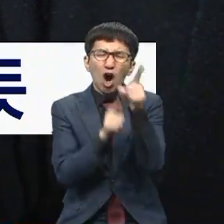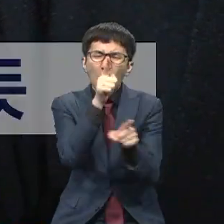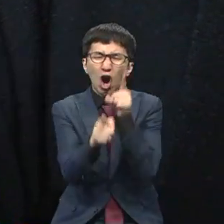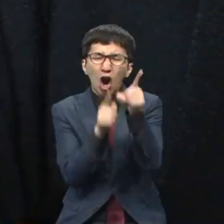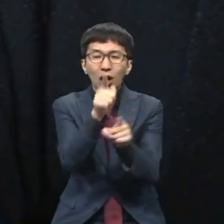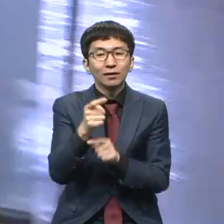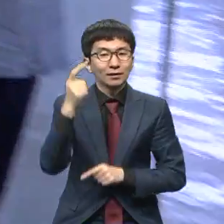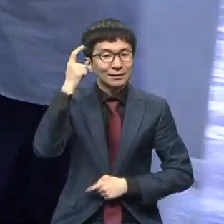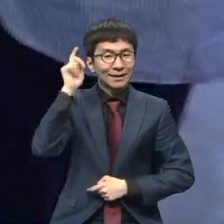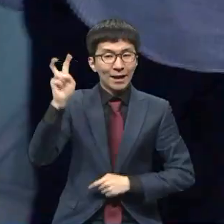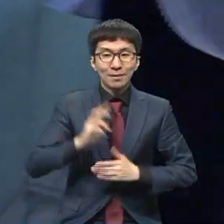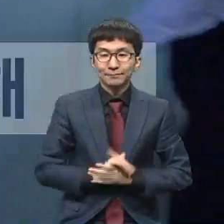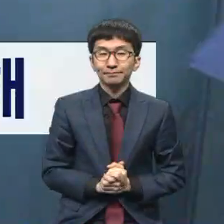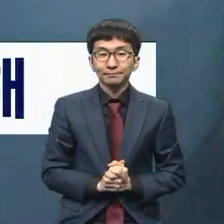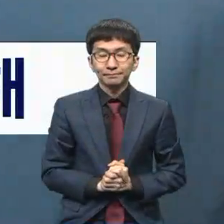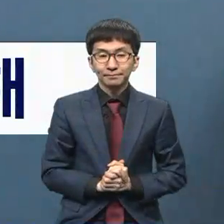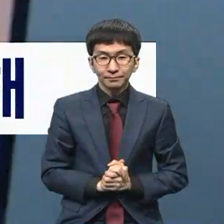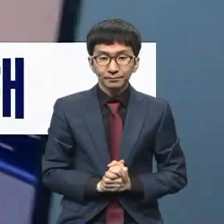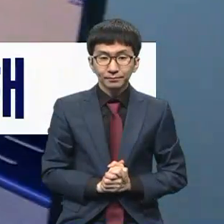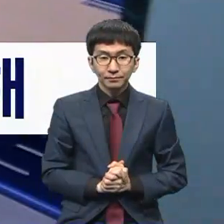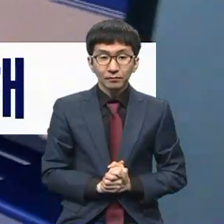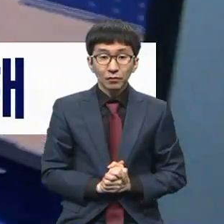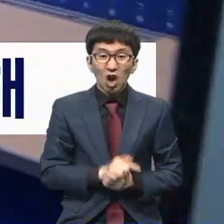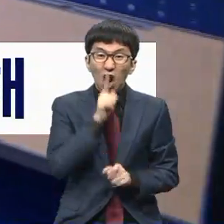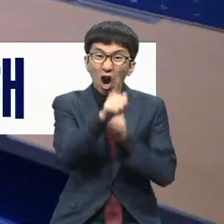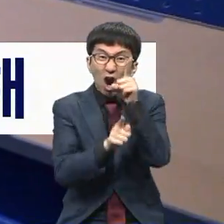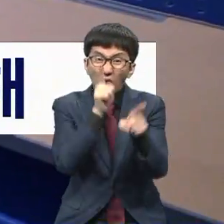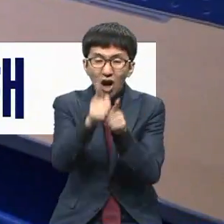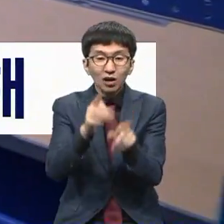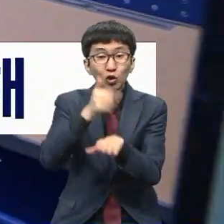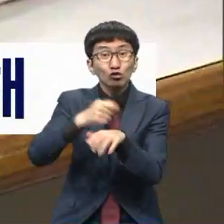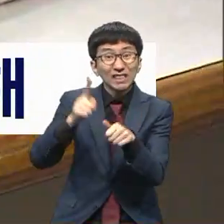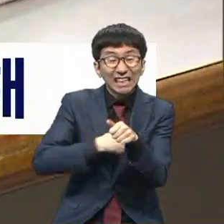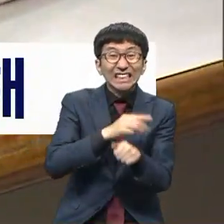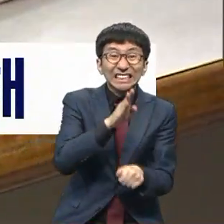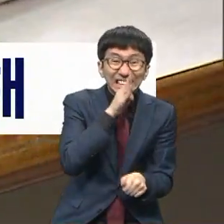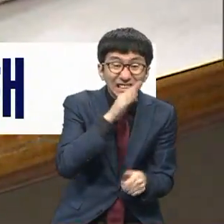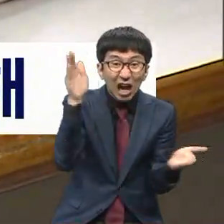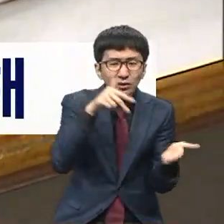백신 응시생이 몰리면서 진짜 수험생들에게 피해가 갈 수 있다는 겁니다.